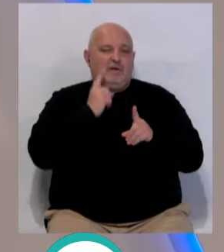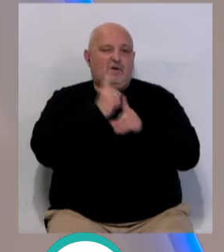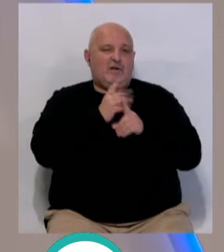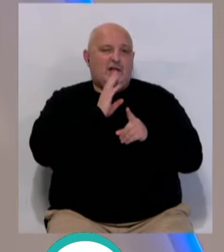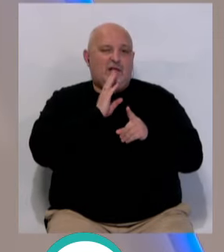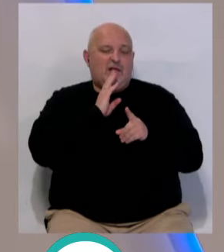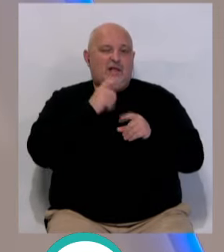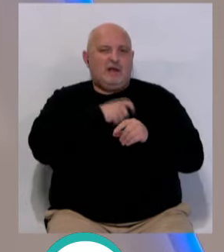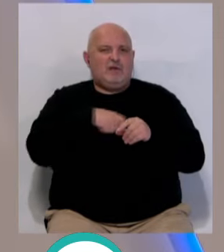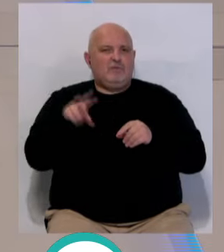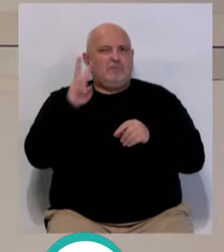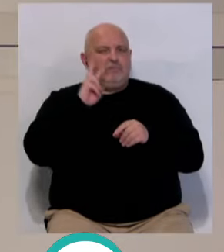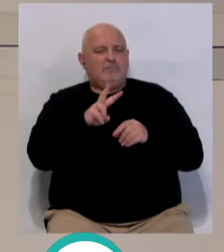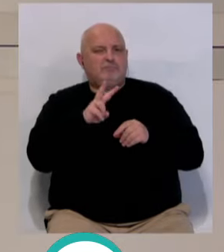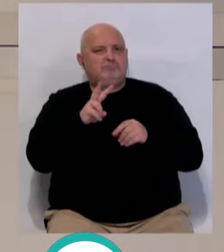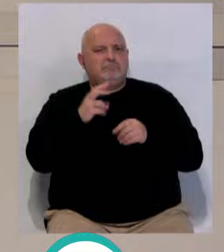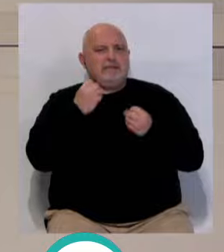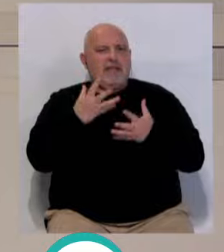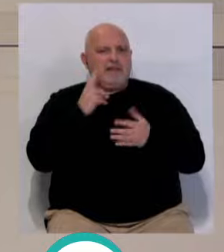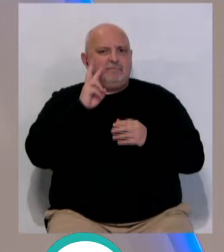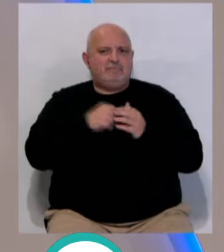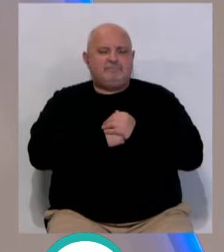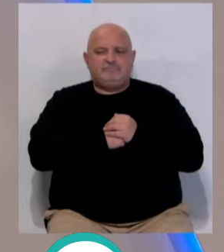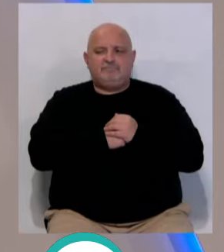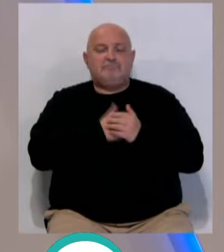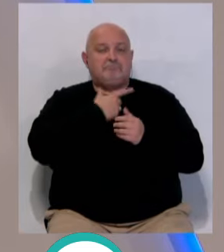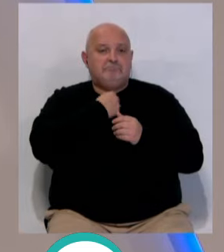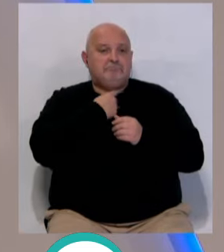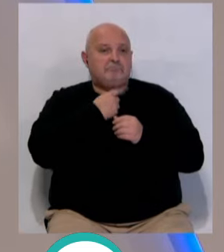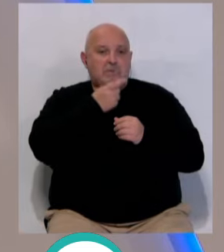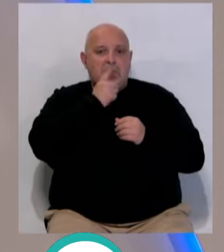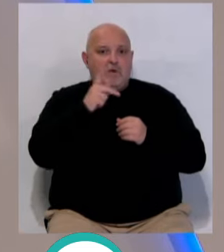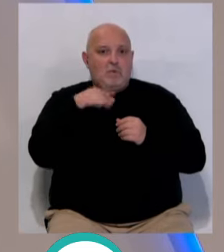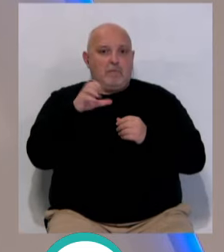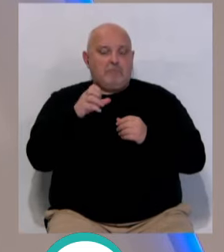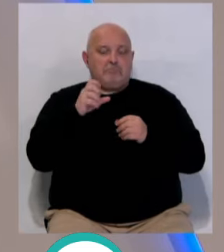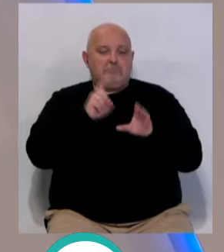al rayo cómo viste la aportación del malí Me gustó yo creo que estuvo participativo es un